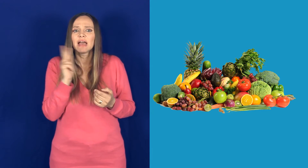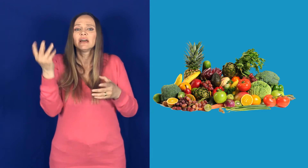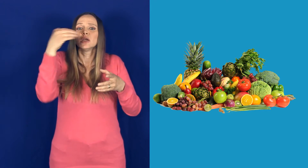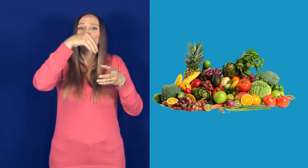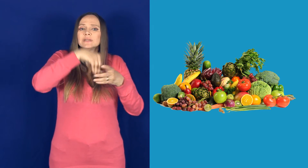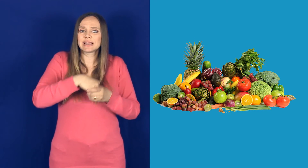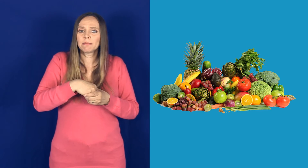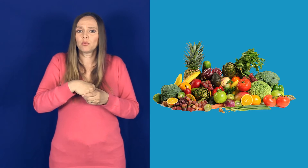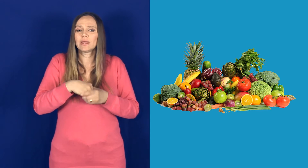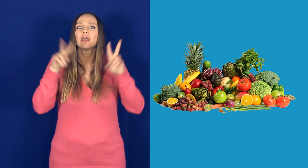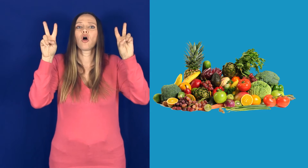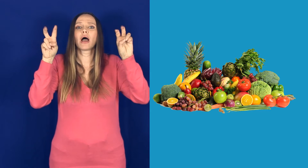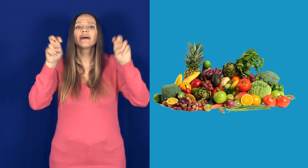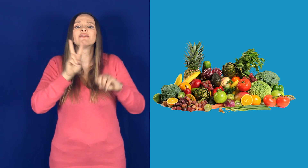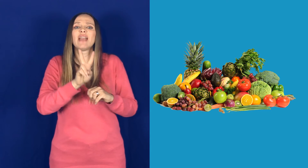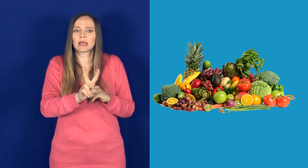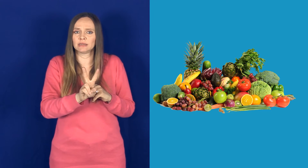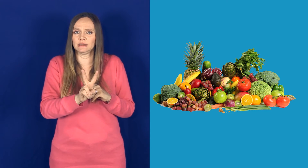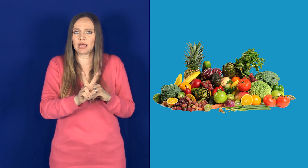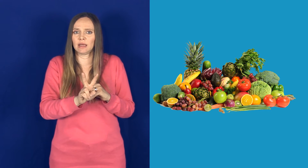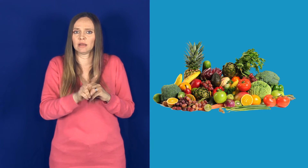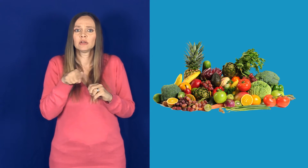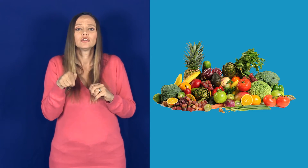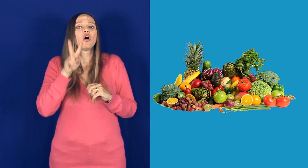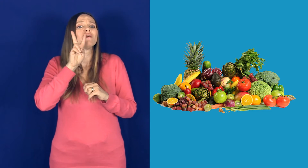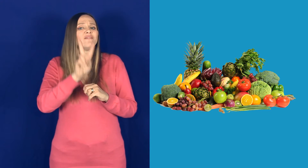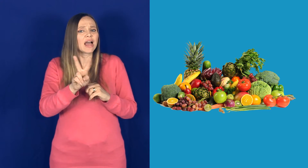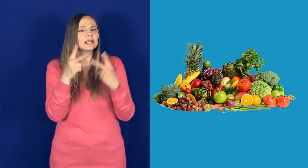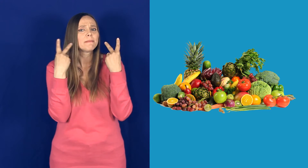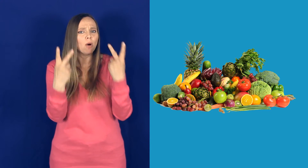Vlaknine so pomembne, ker vežejo nase škodljive snovi.